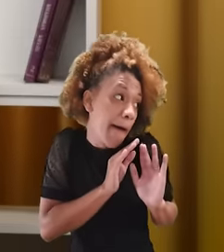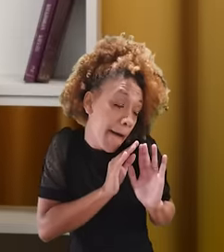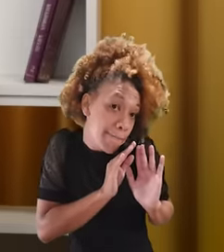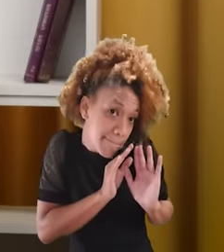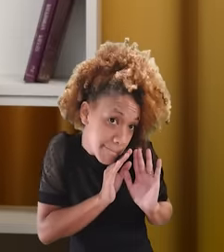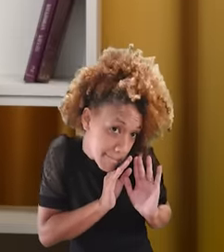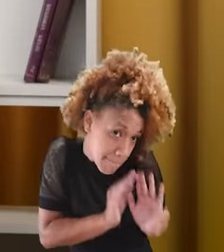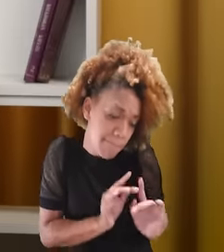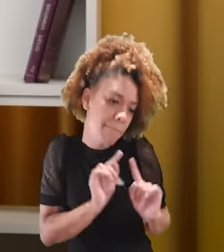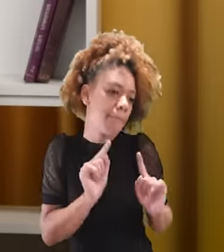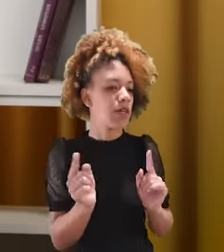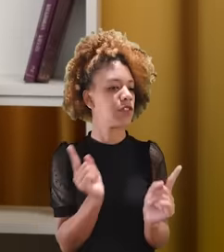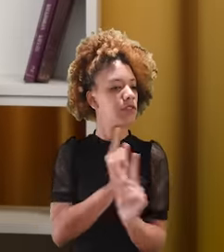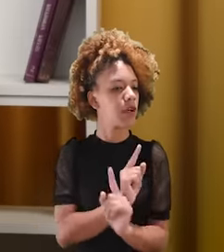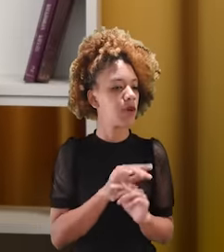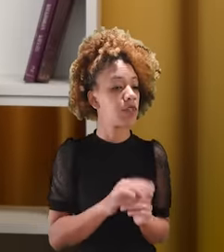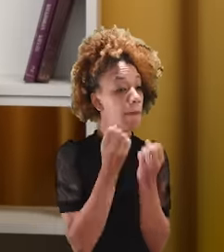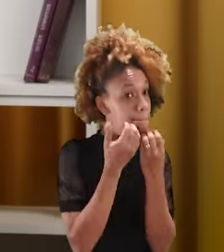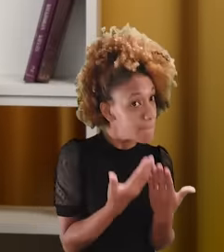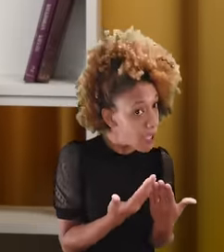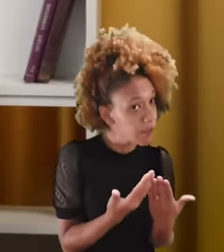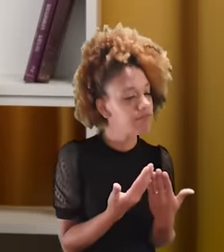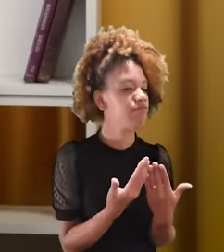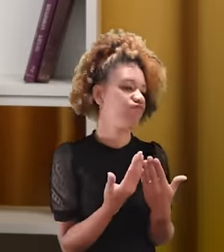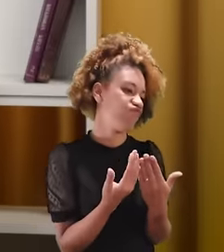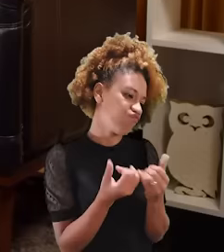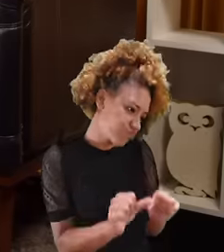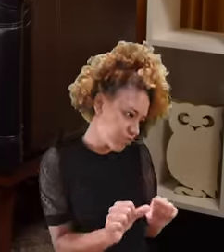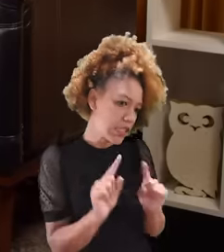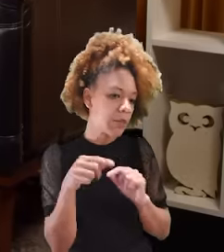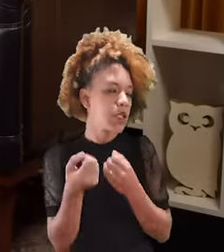e você vai reverter isso entende Você começa bem caga e você termina bem é Então na verdade o que